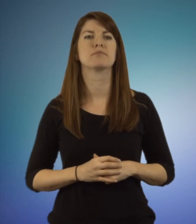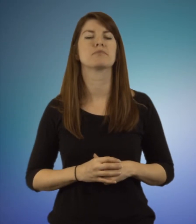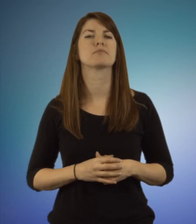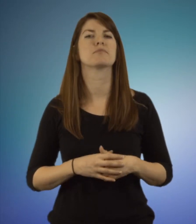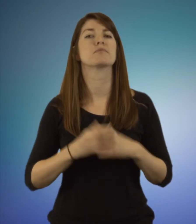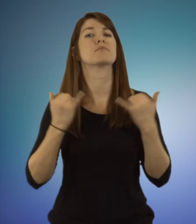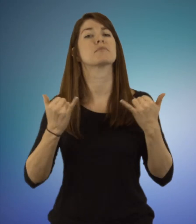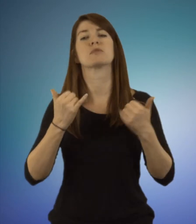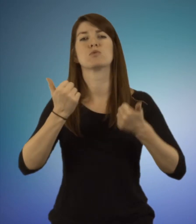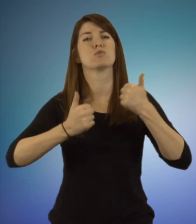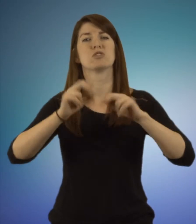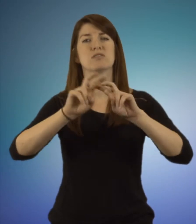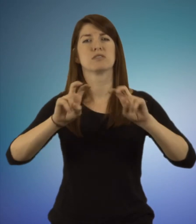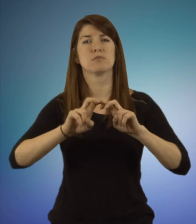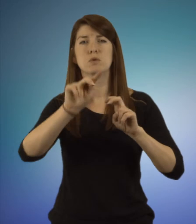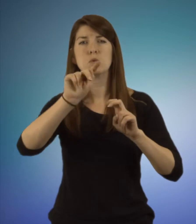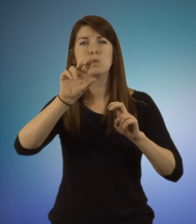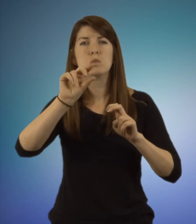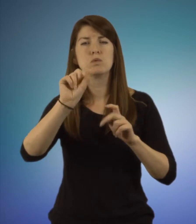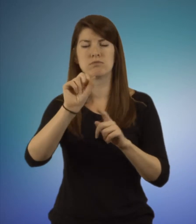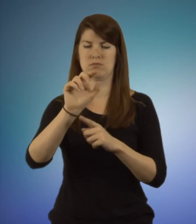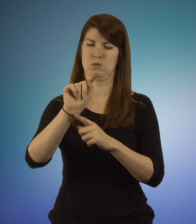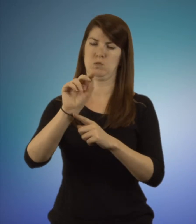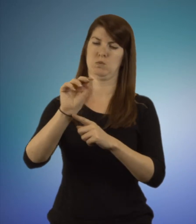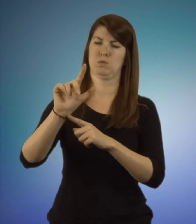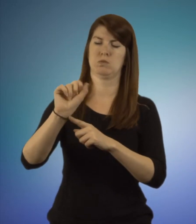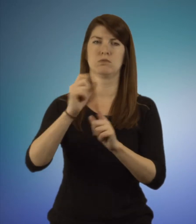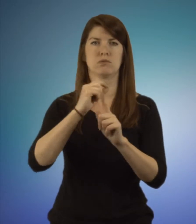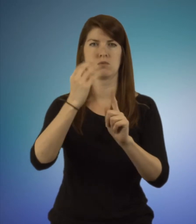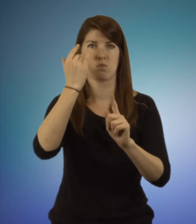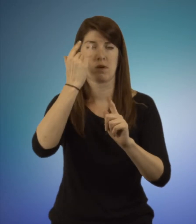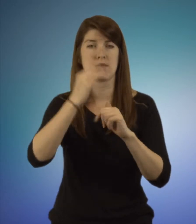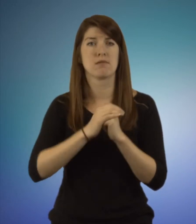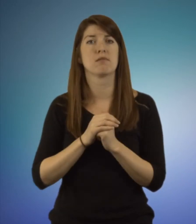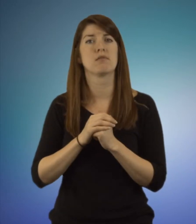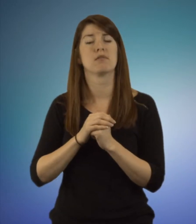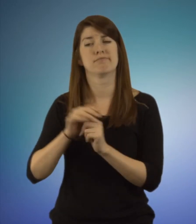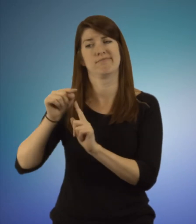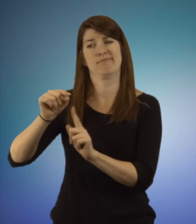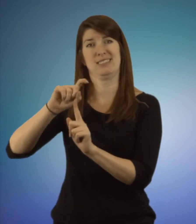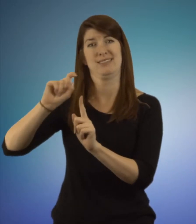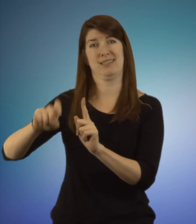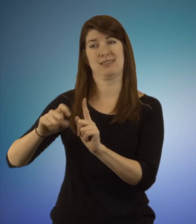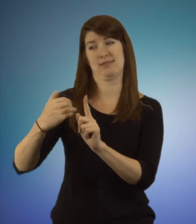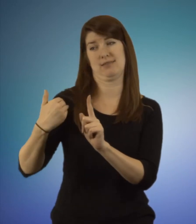cae por debajo de lo que se espera o por debajo de la media.